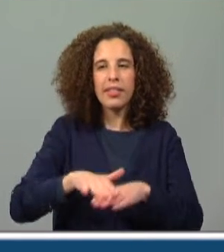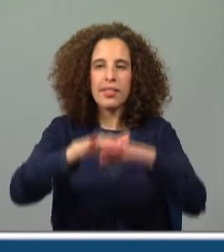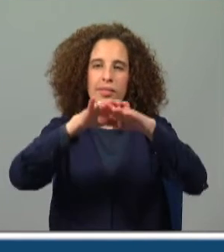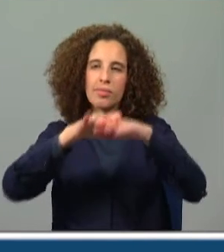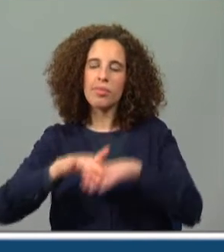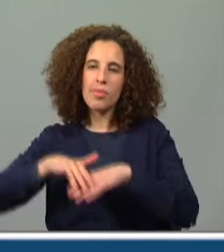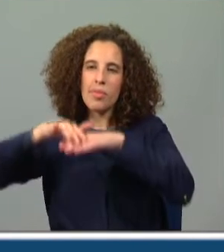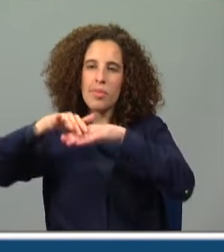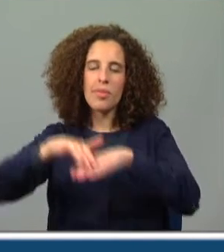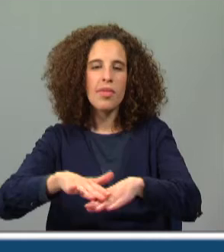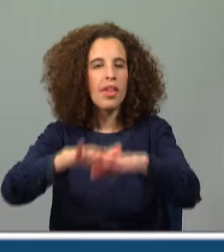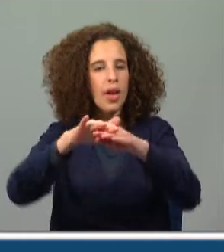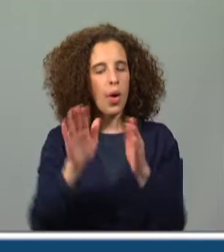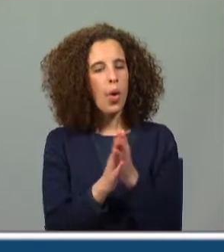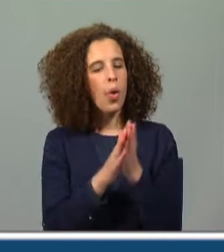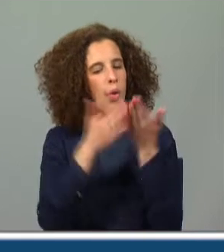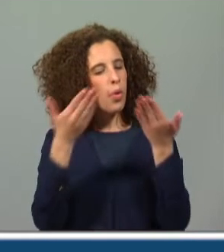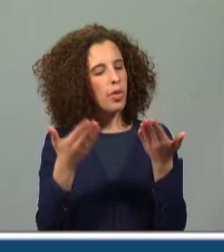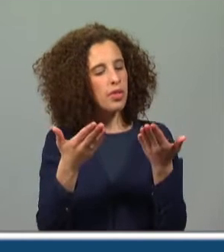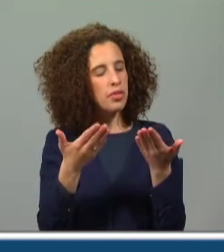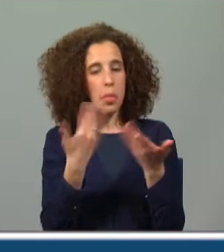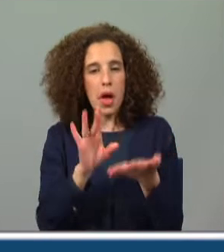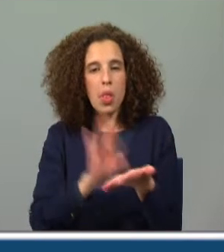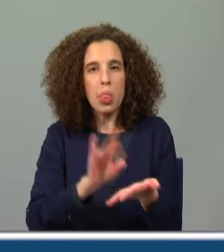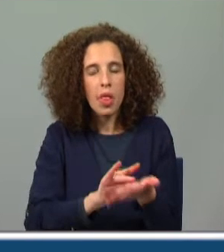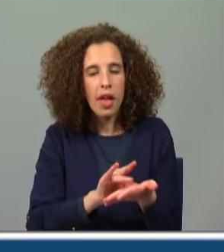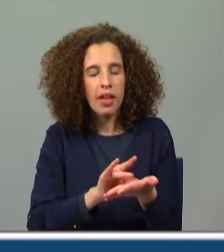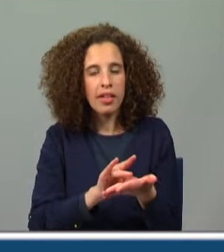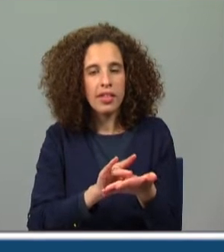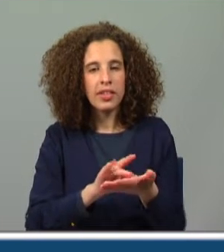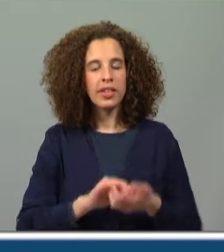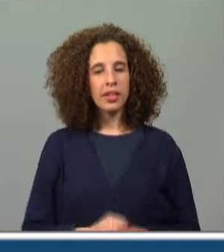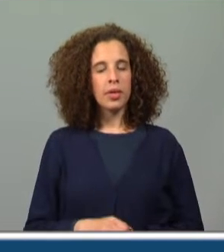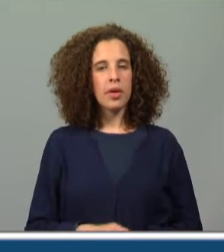com um livro aberto no colo sem tocá-lo em Êxtase por isso 把一本打開的書放在你的腿上而不碰它為它狂喜